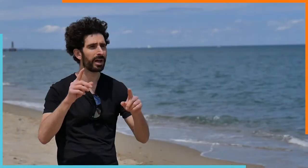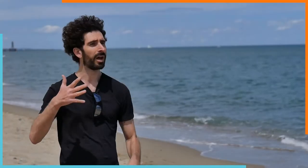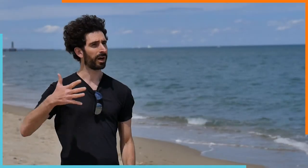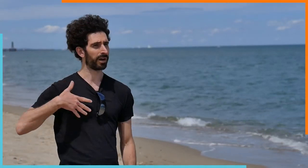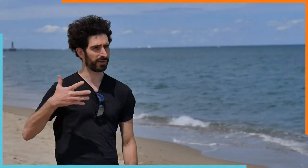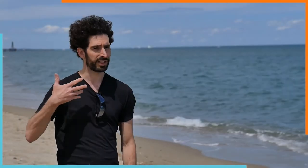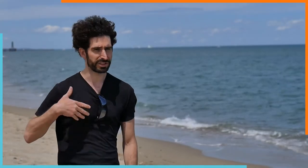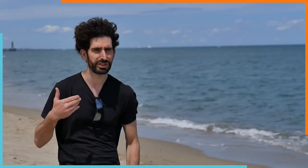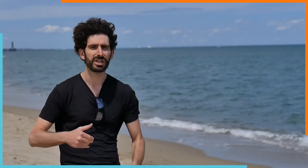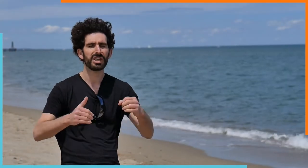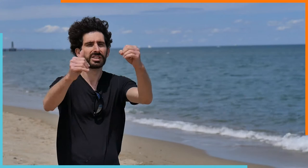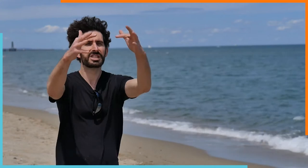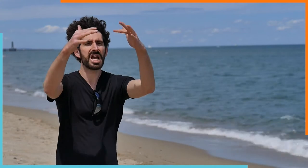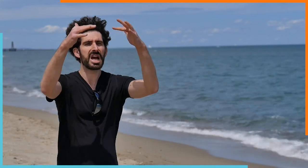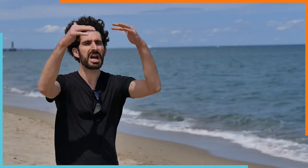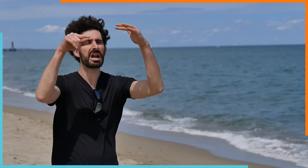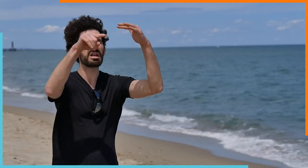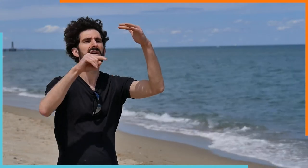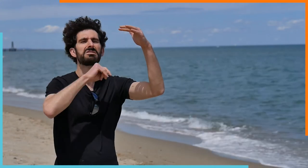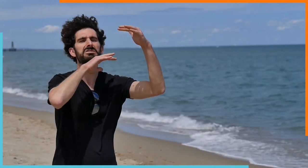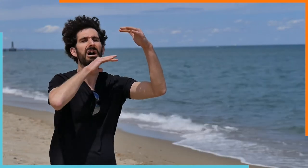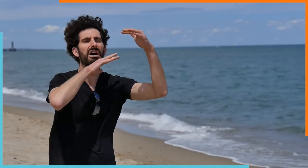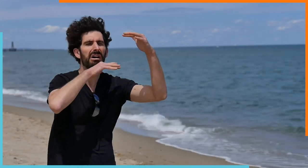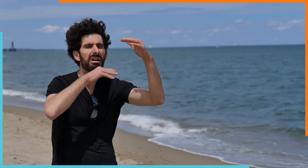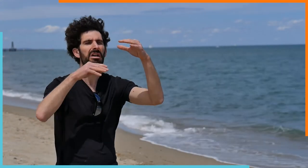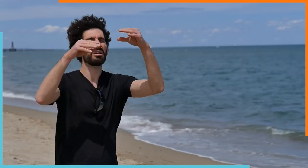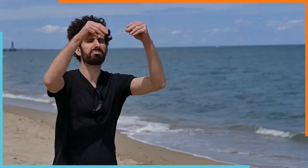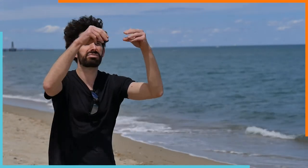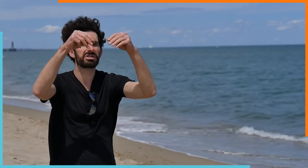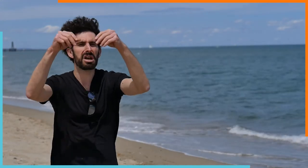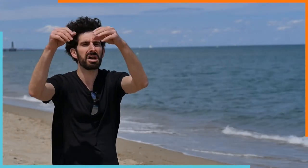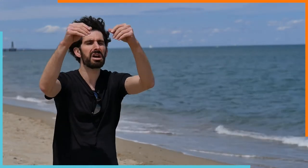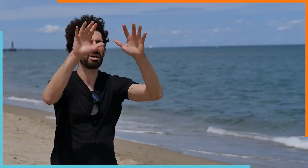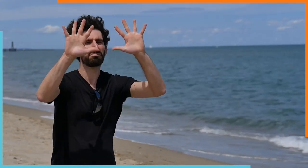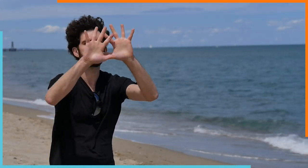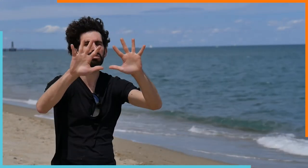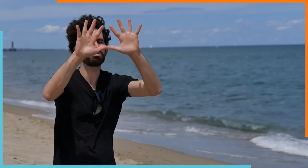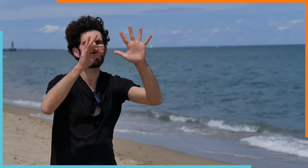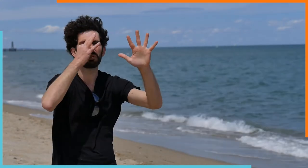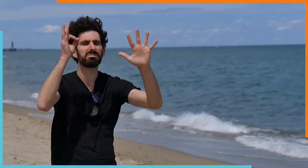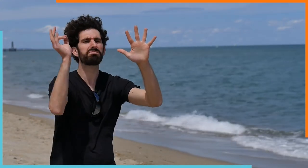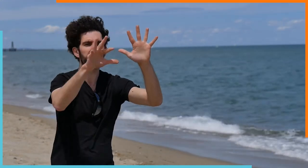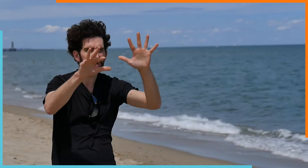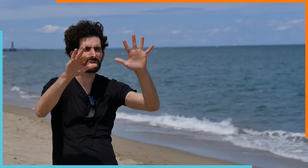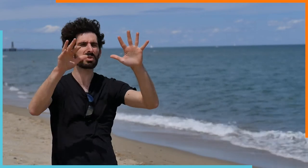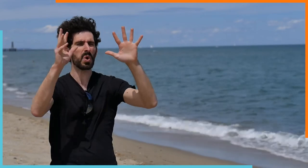Mais l'avantage est que dans le ciel, la poussière et les brouillards de pollution